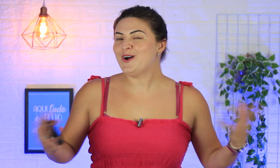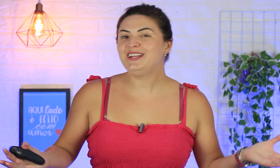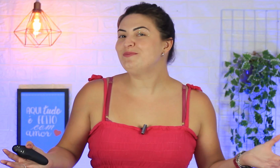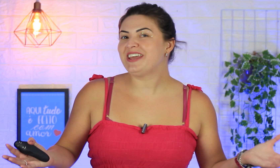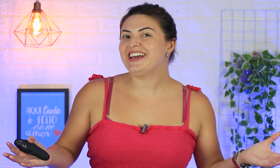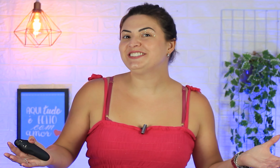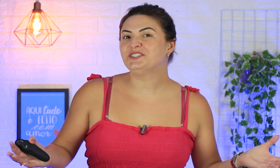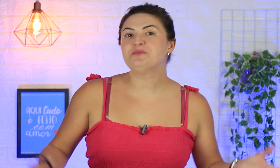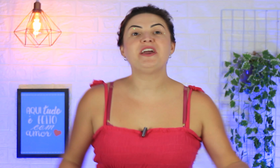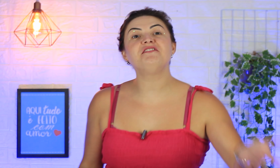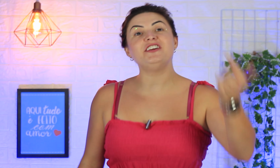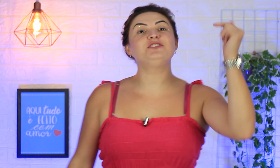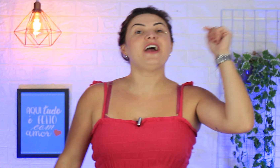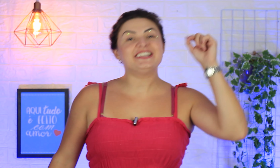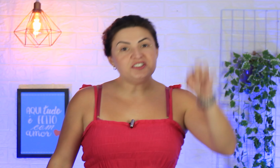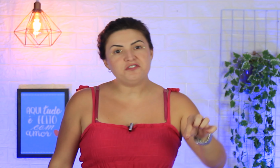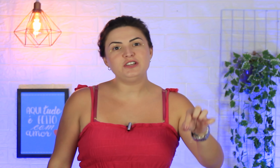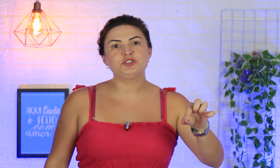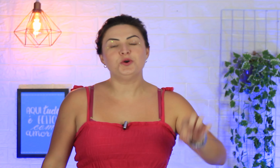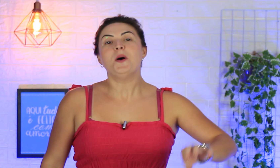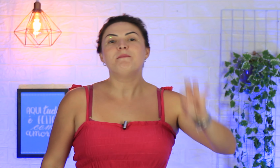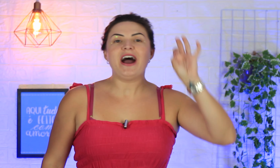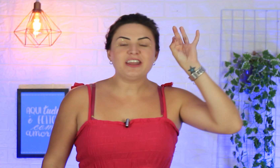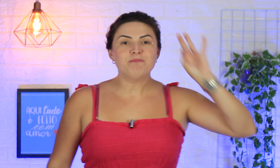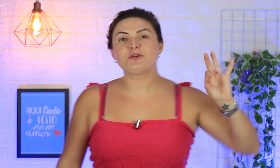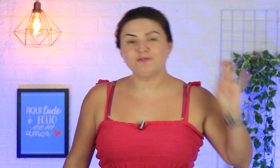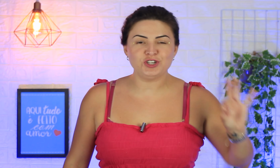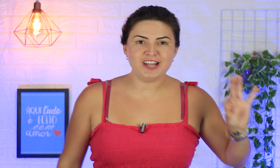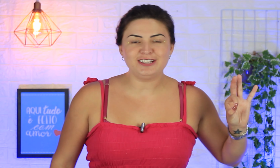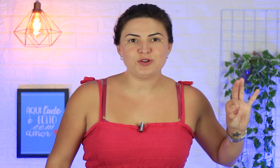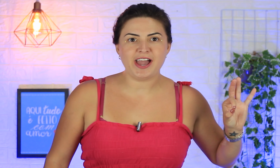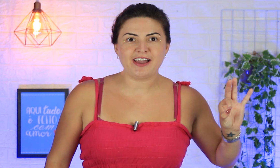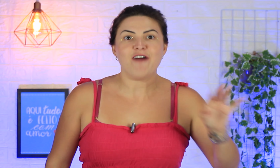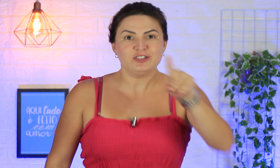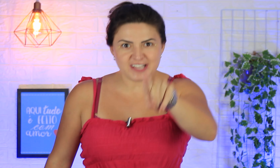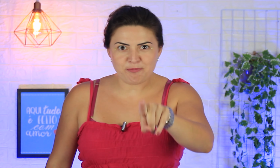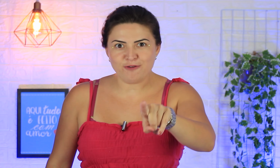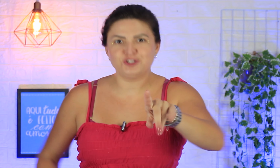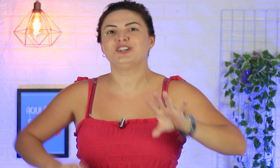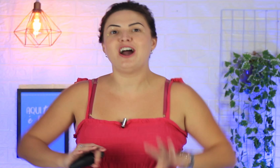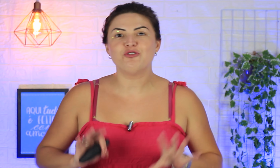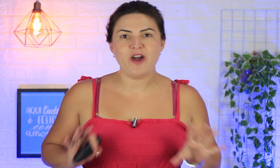Oi libreto bem-vindo a esse vídeo para profissionais do RH Você é profissional do